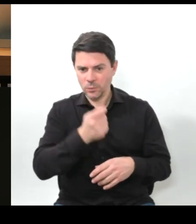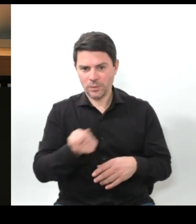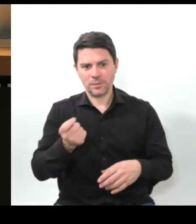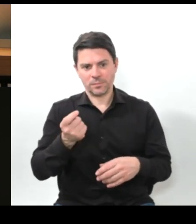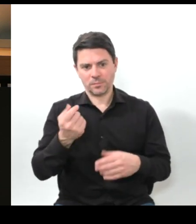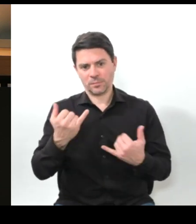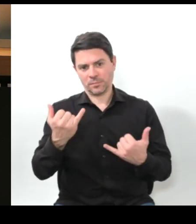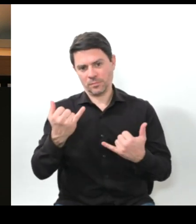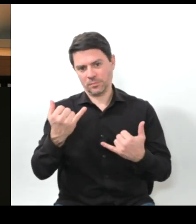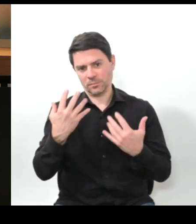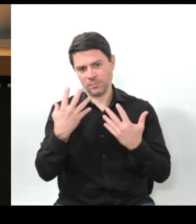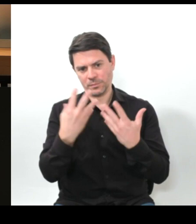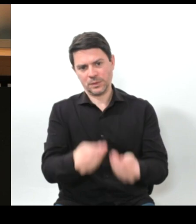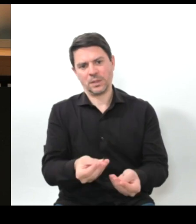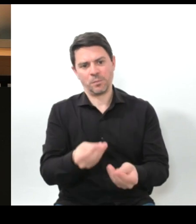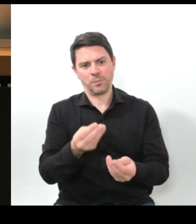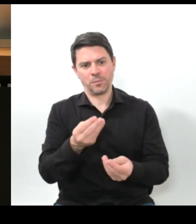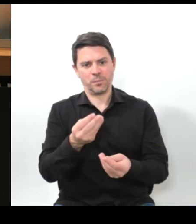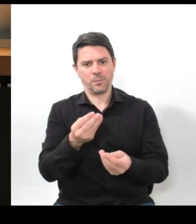haben wir eine Wohnungskrise in Berlin.